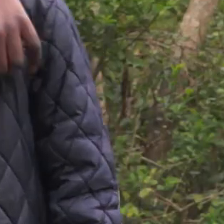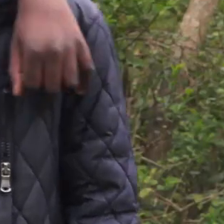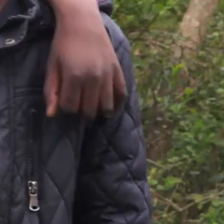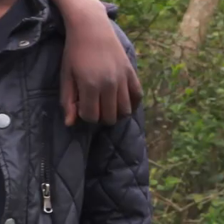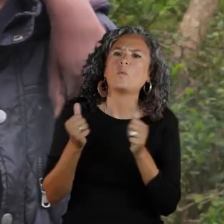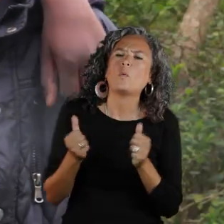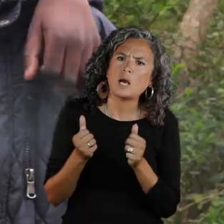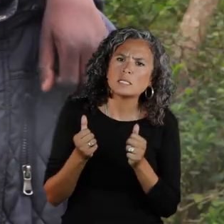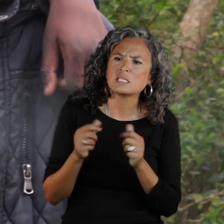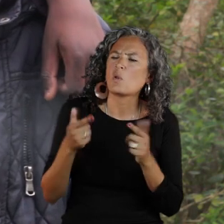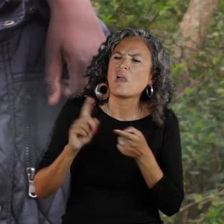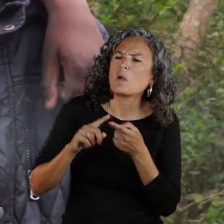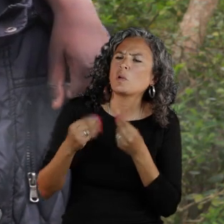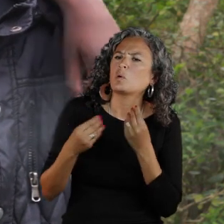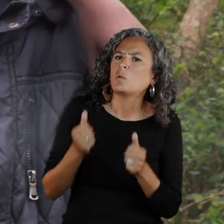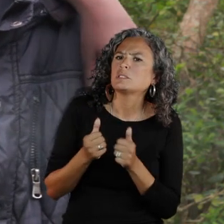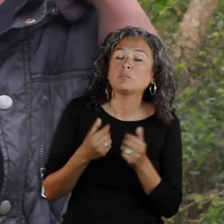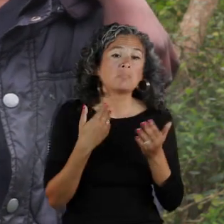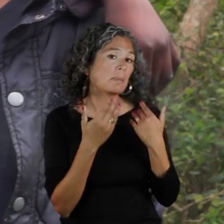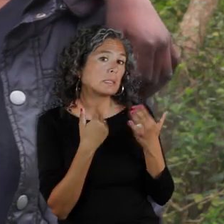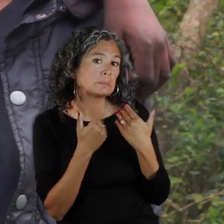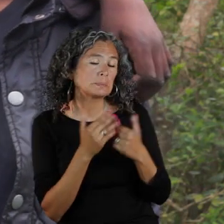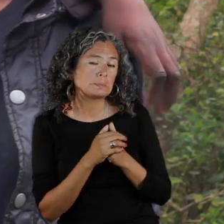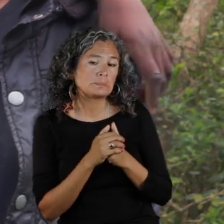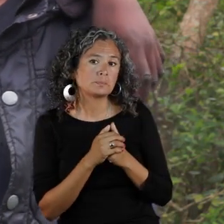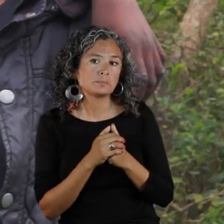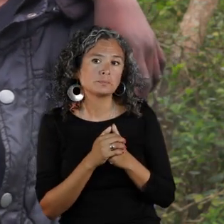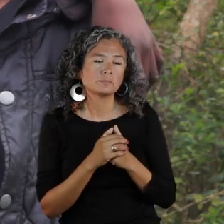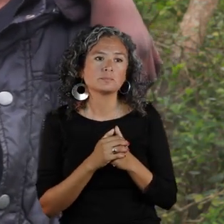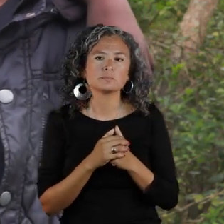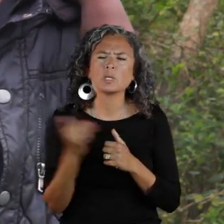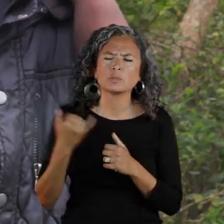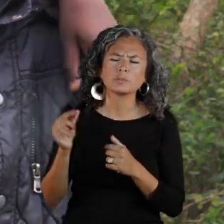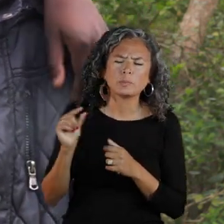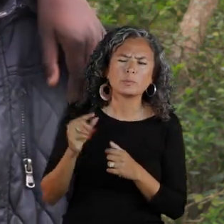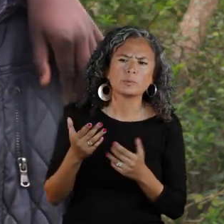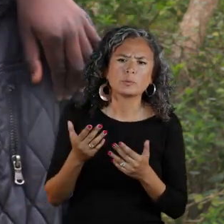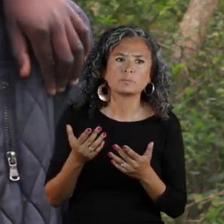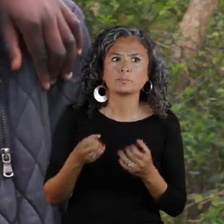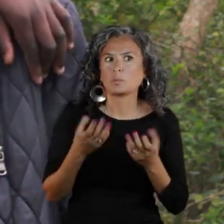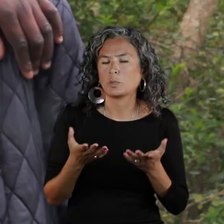¿Cómo se hace cuando no estamos de acuerdo? ¡Hablando! ¿Por qué? Explicame un poco